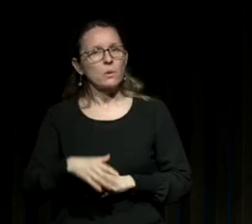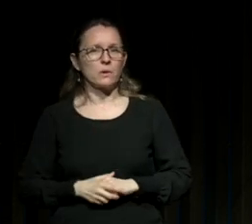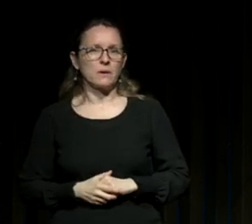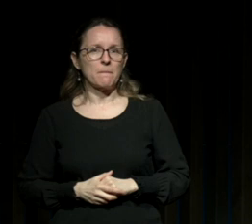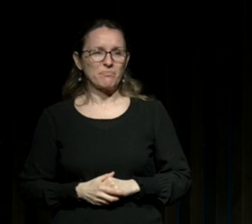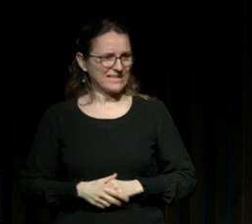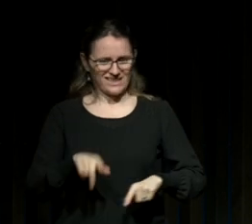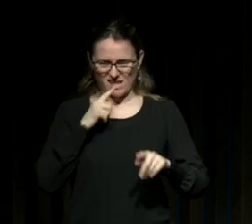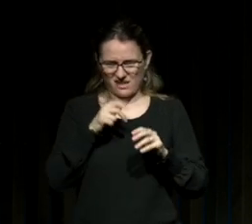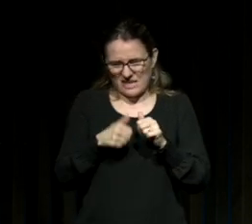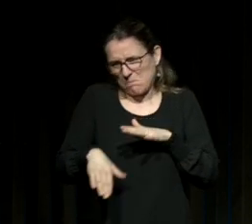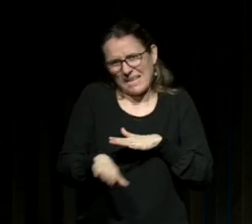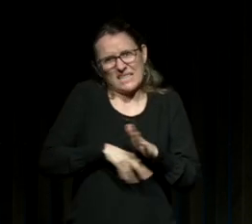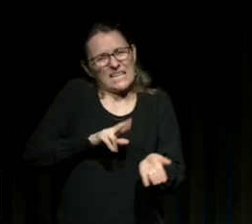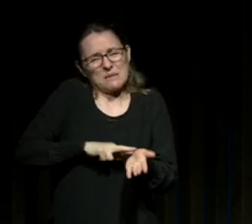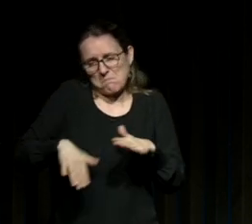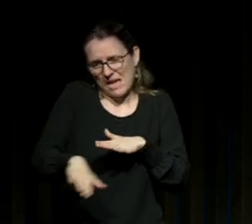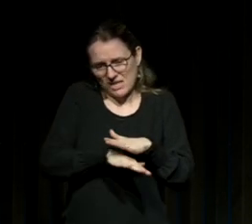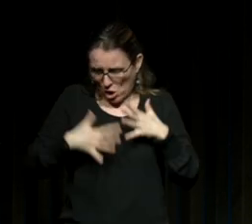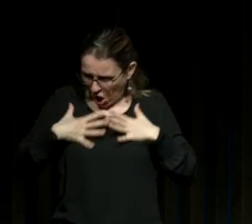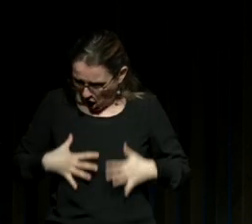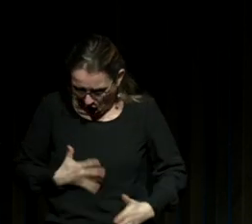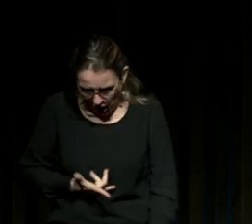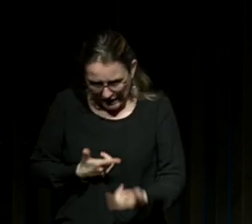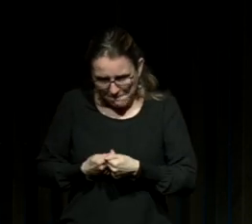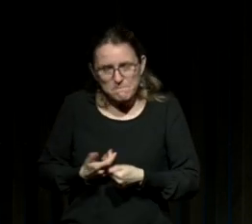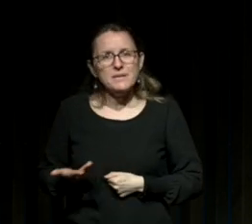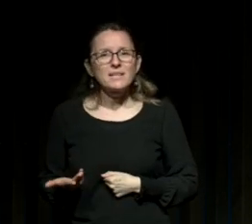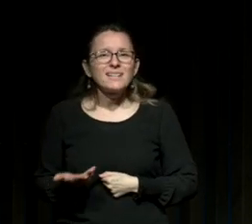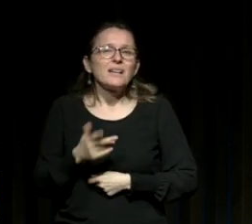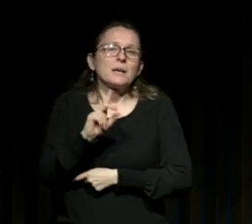alimentaire alors bien sûr un tour a envie d'aller un peu au dessus donc en ce moment on parlera pas